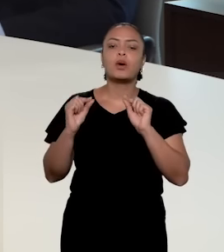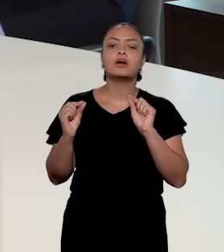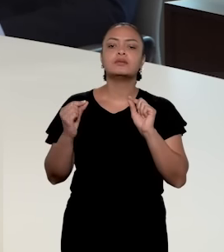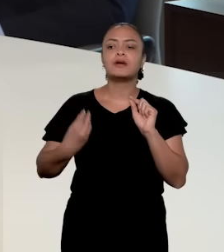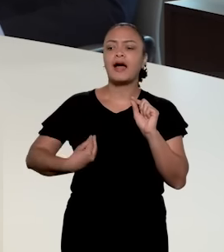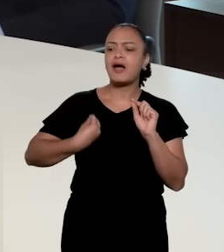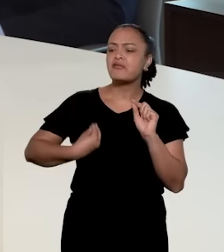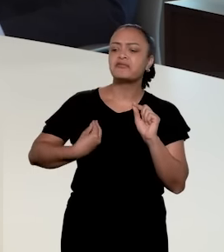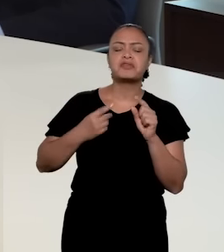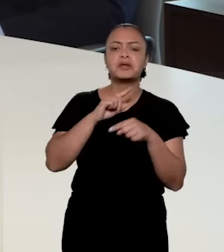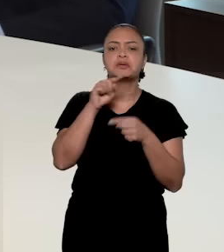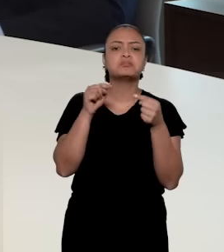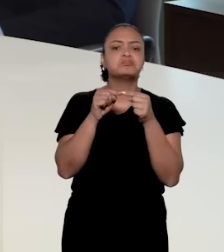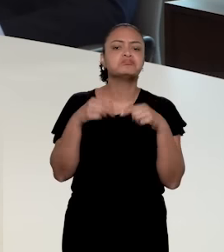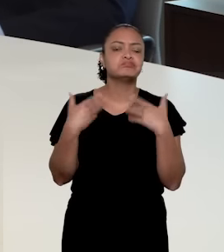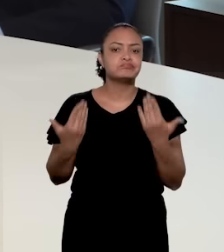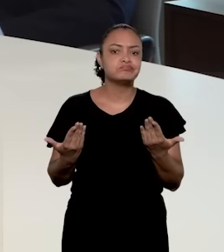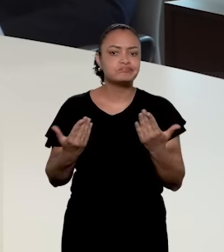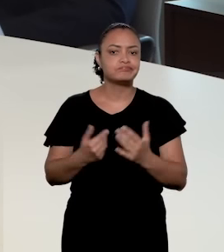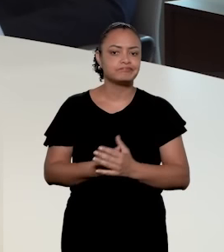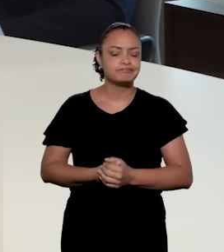Surgiu uma discussão sobre o sentido da vida. Uhum.